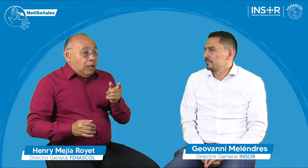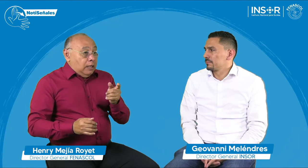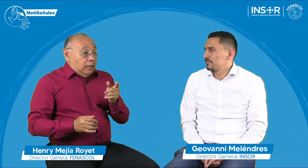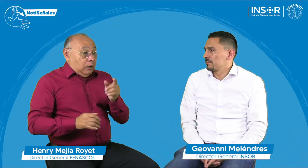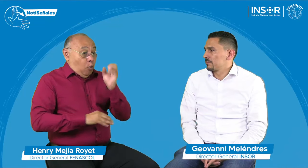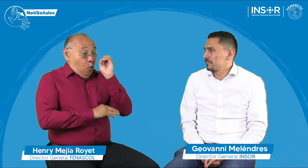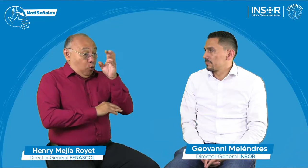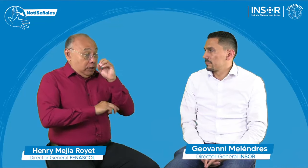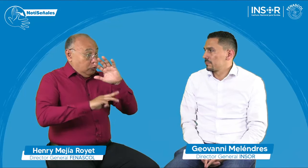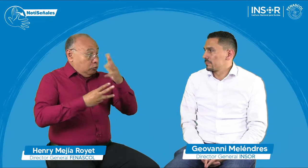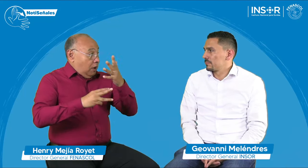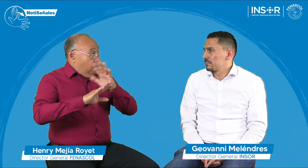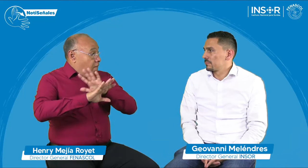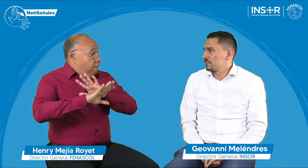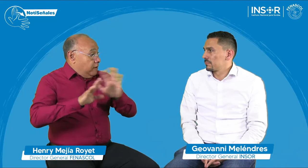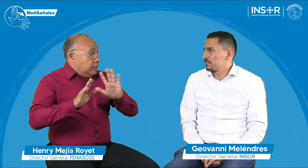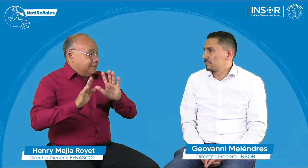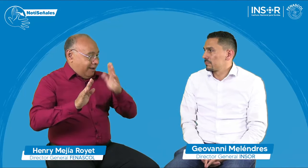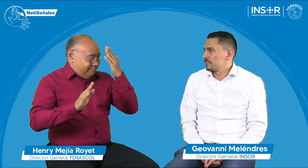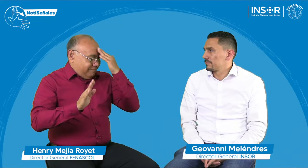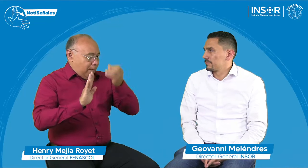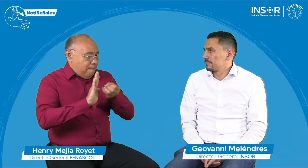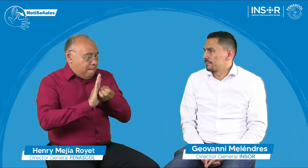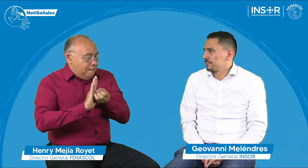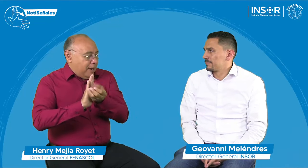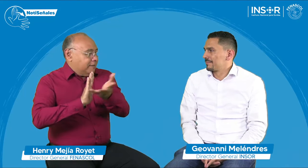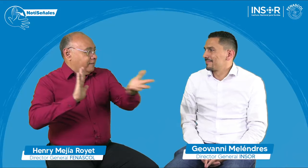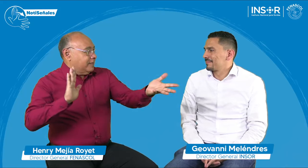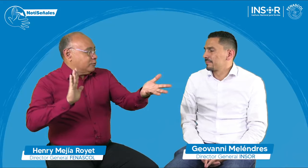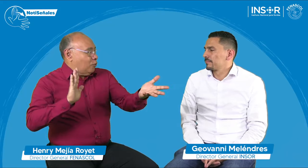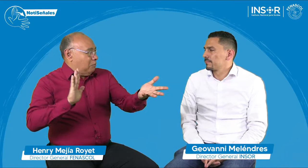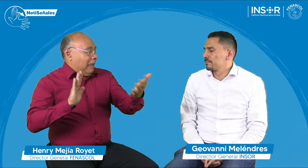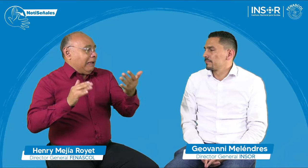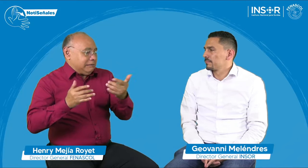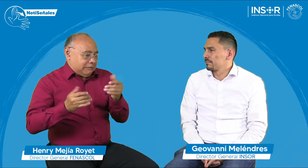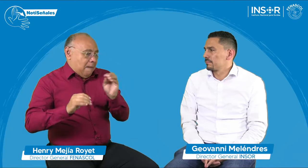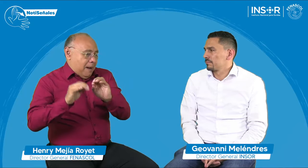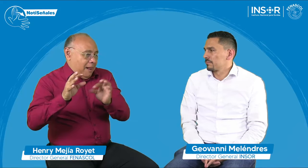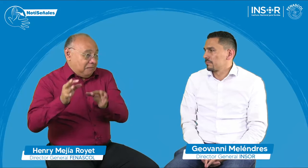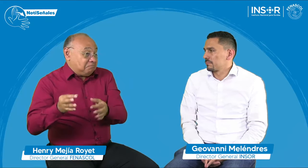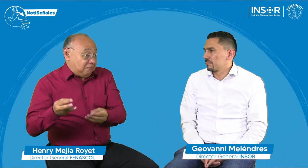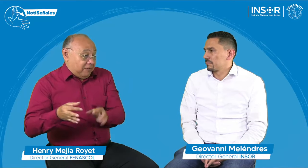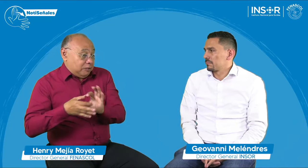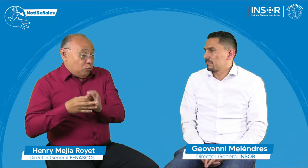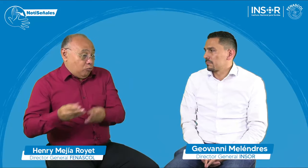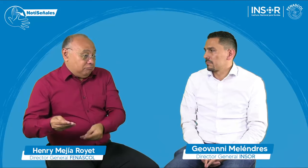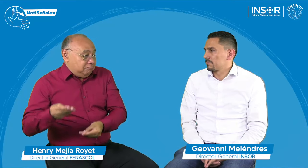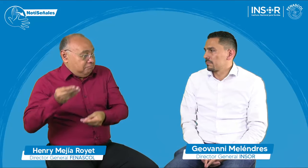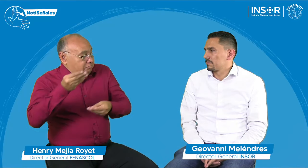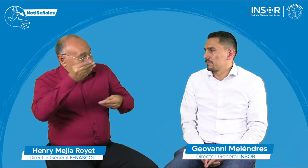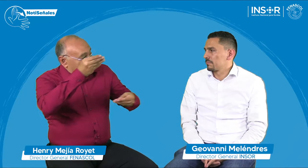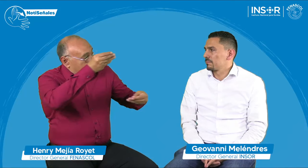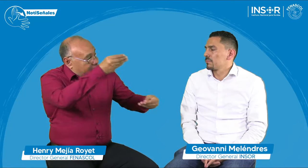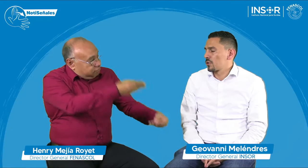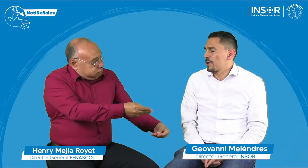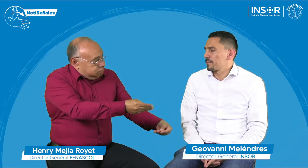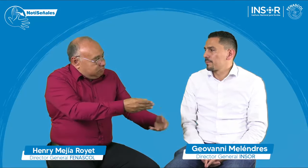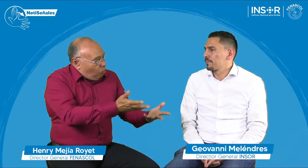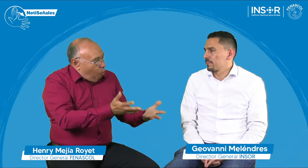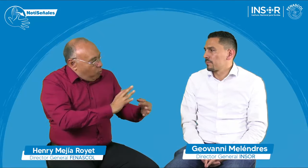al que se ha llegado y que pues muchos esperan también lograr,